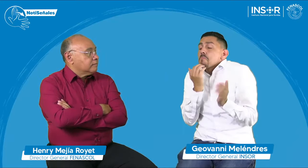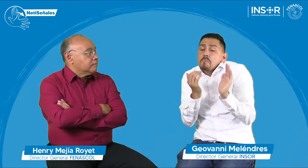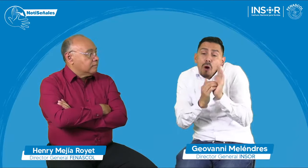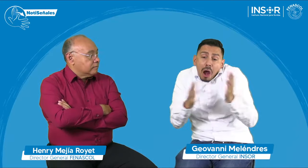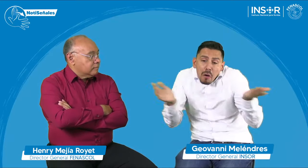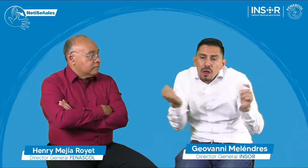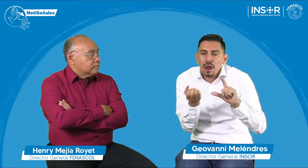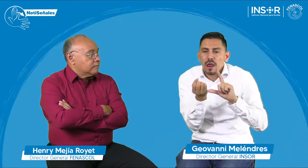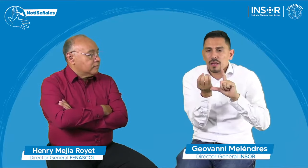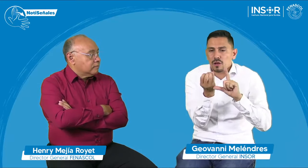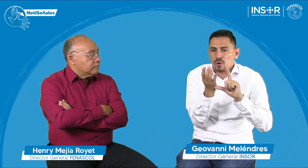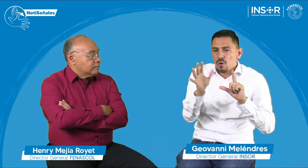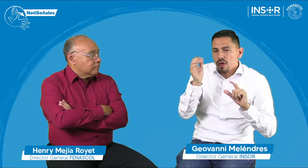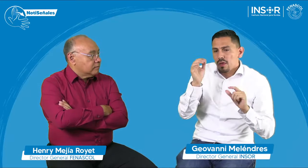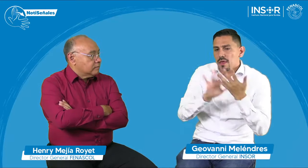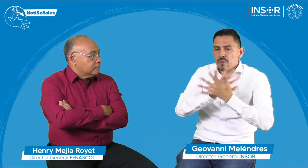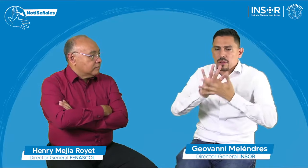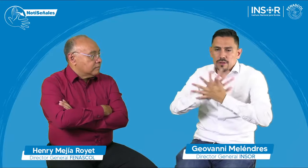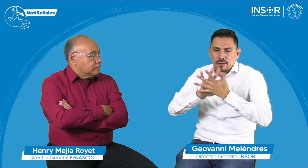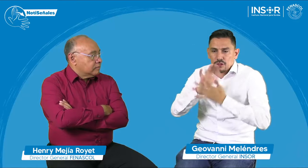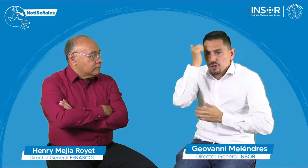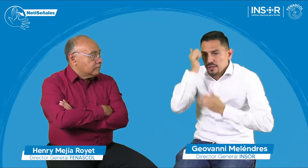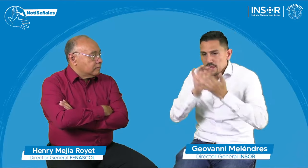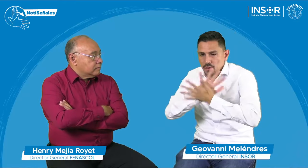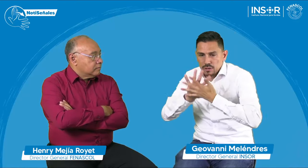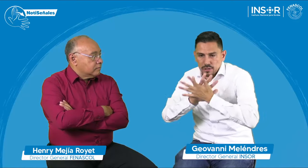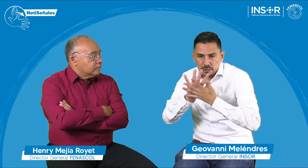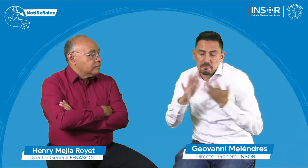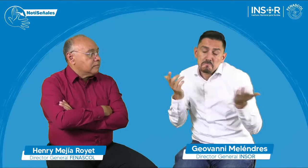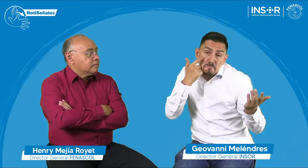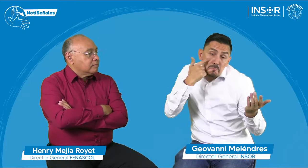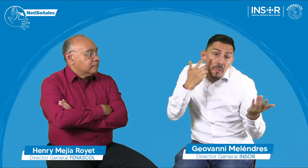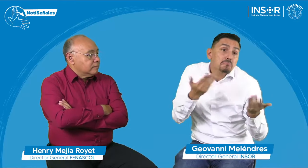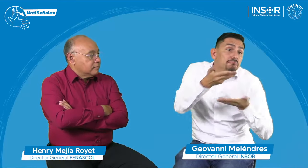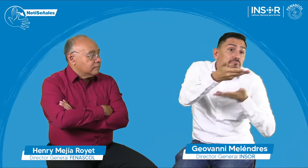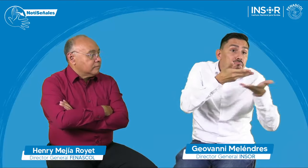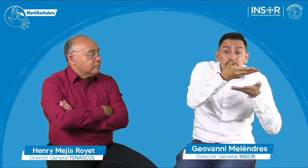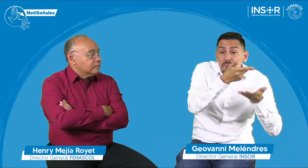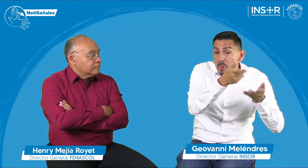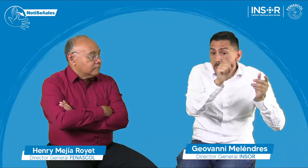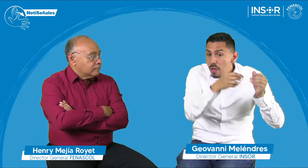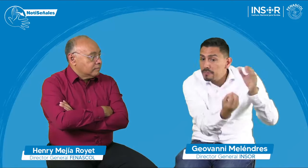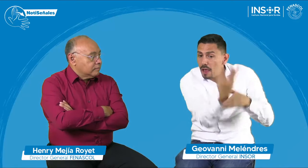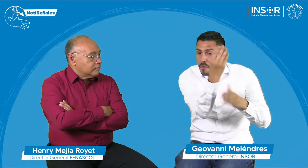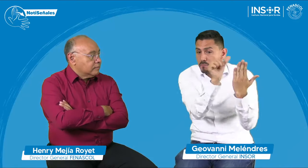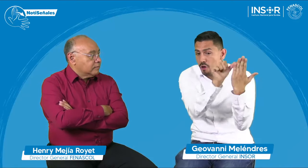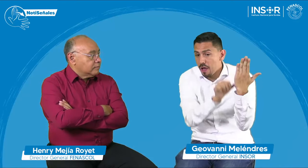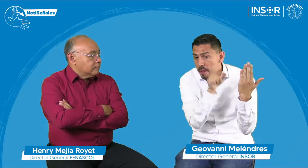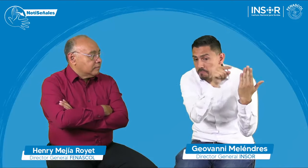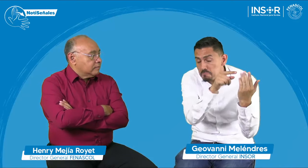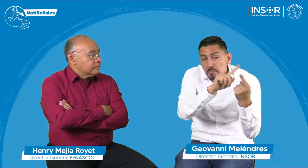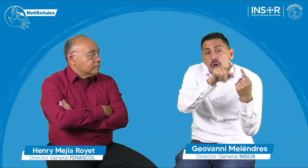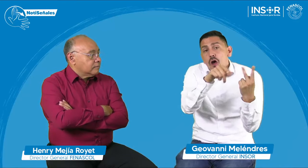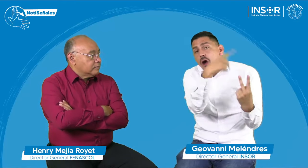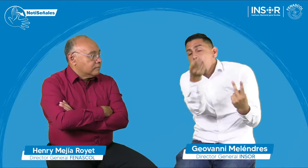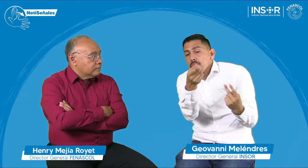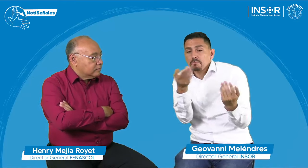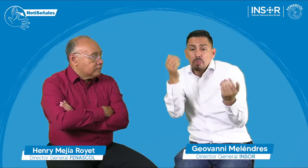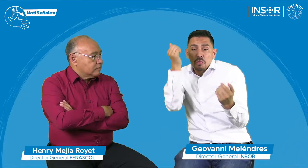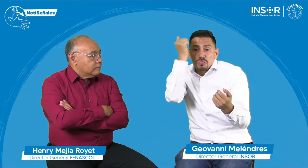superior. Esto en temas de formación como por ejemplo podría ser una licenciatura en